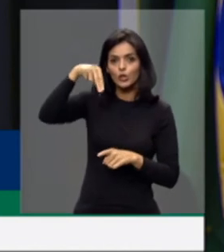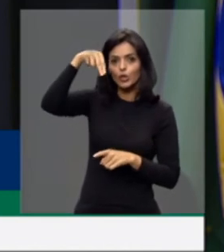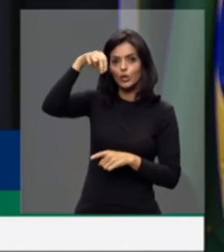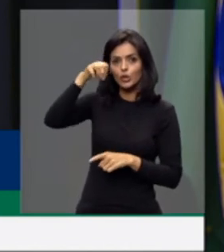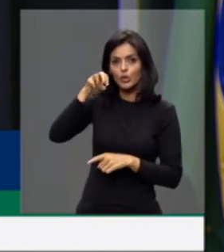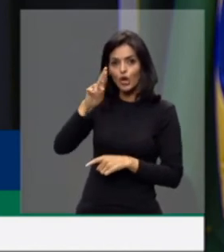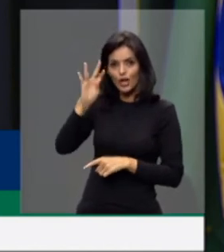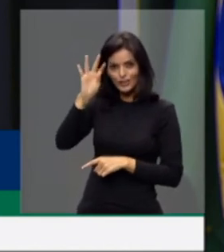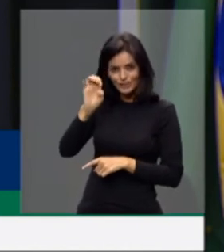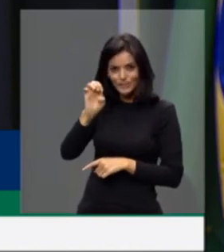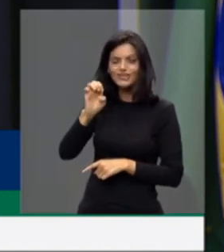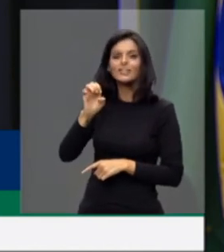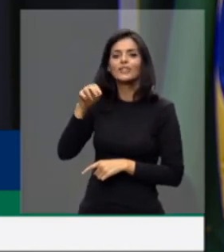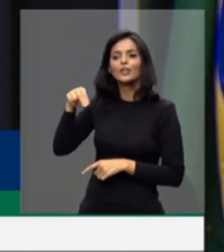EÓ LICA. EM ESPECIAL, MINAS